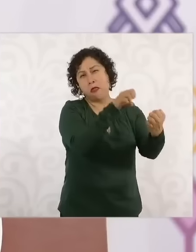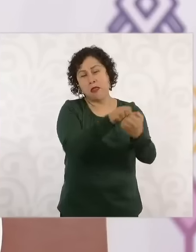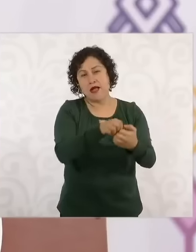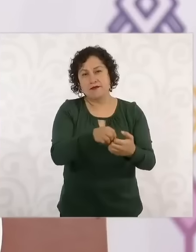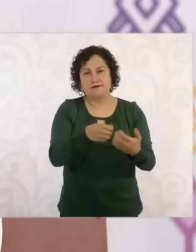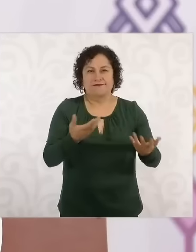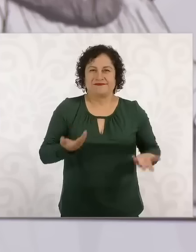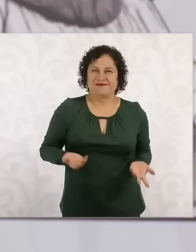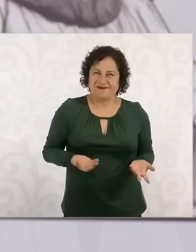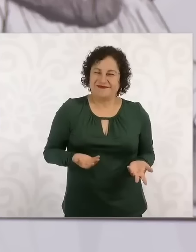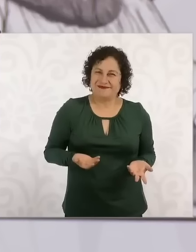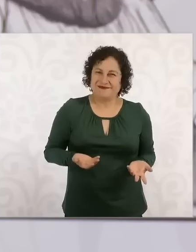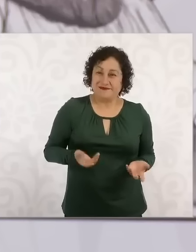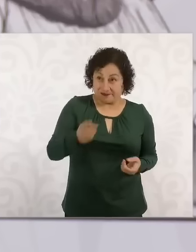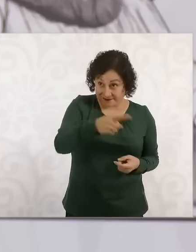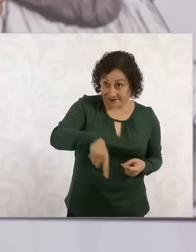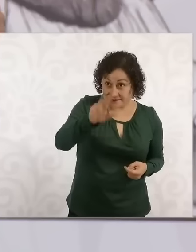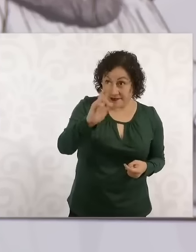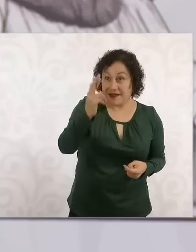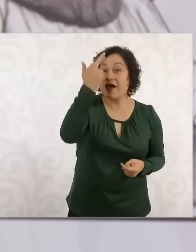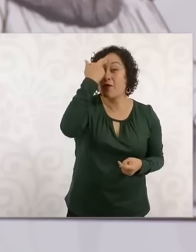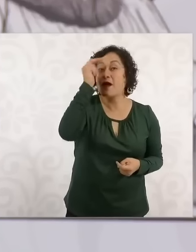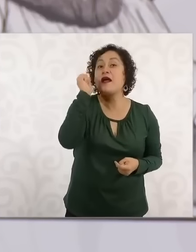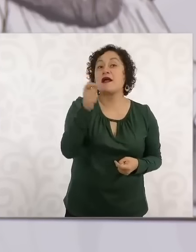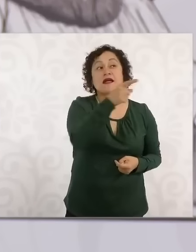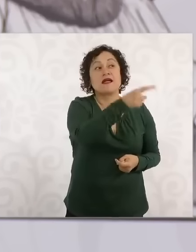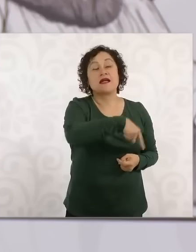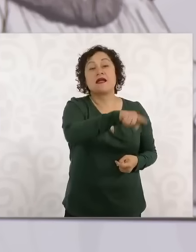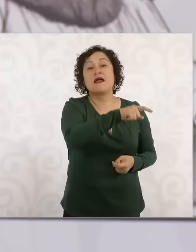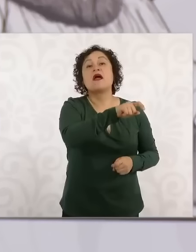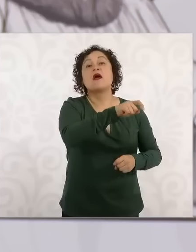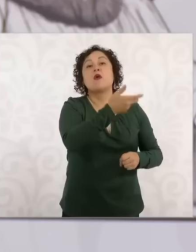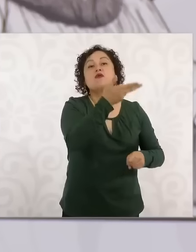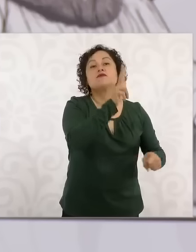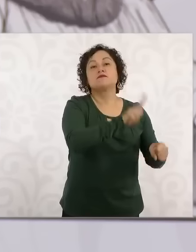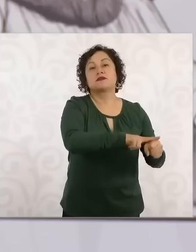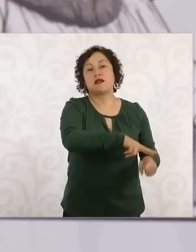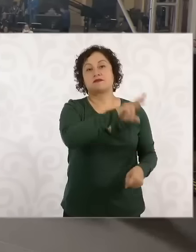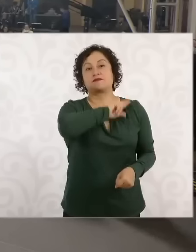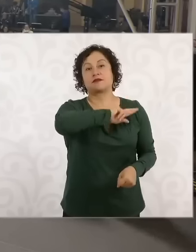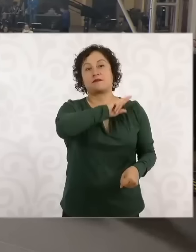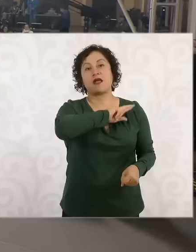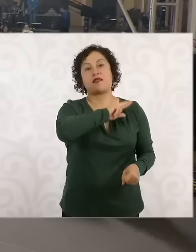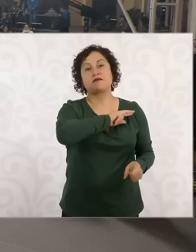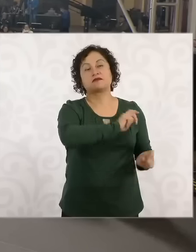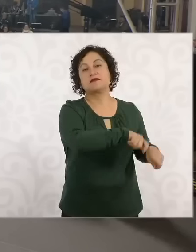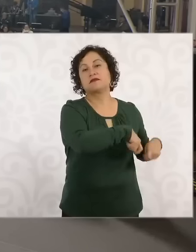muchos recuerden que le pagaban a los privados los hospitales. Pues sí, donde no había servicio se le